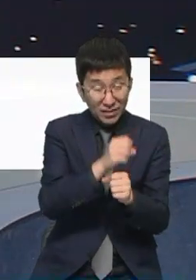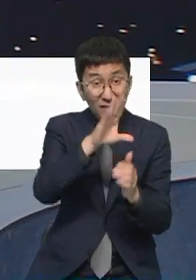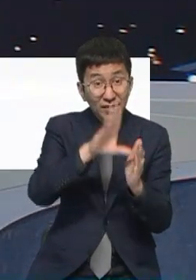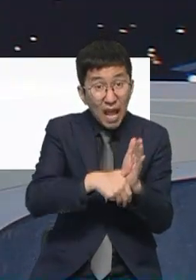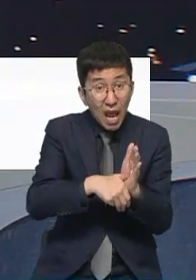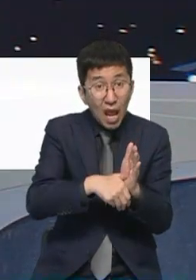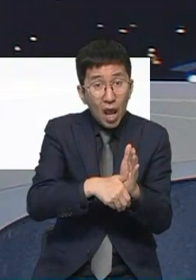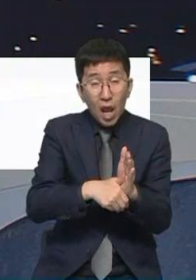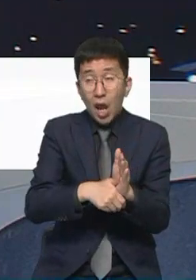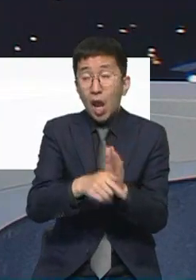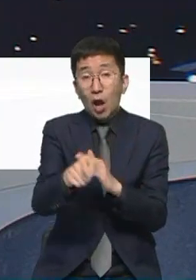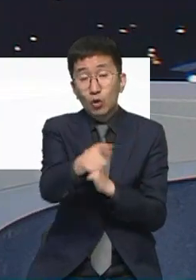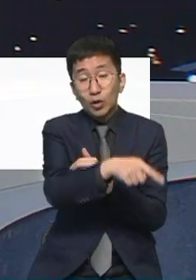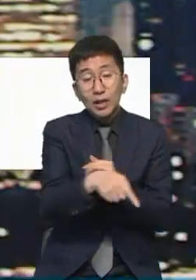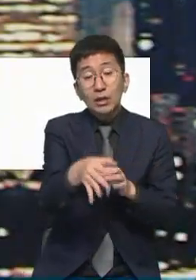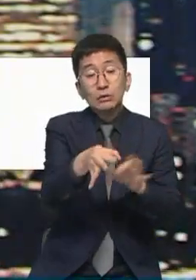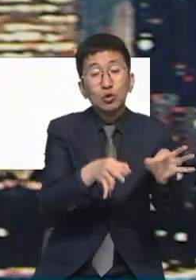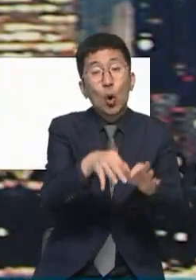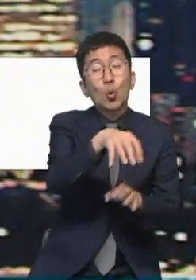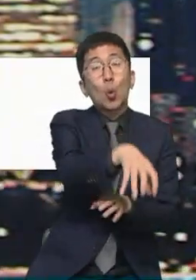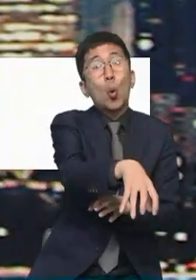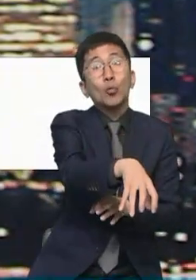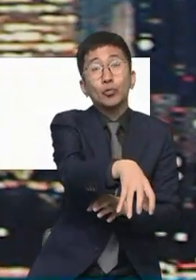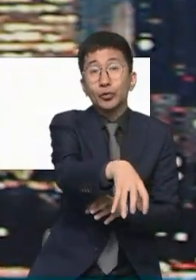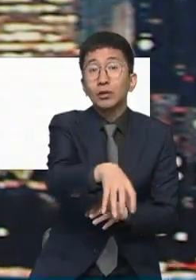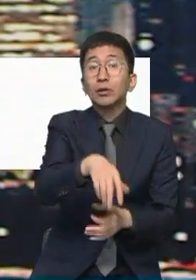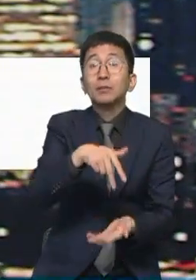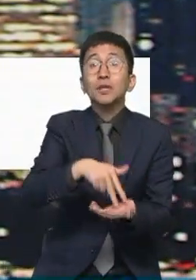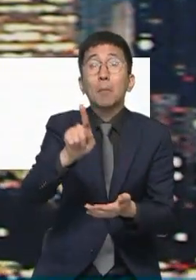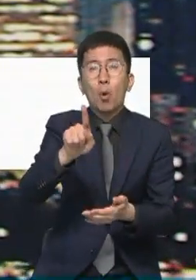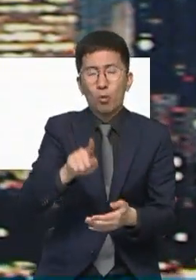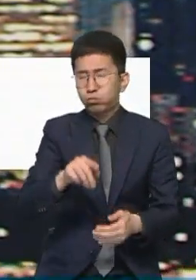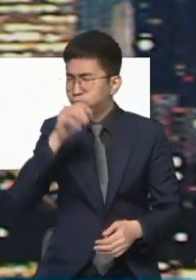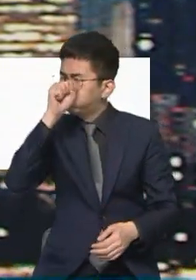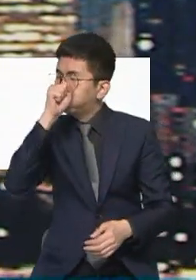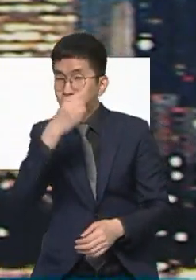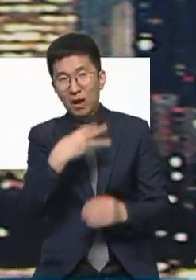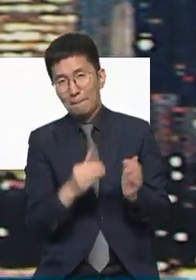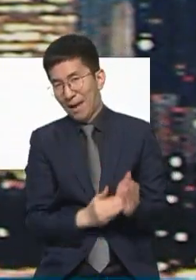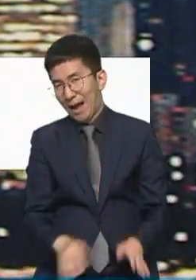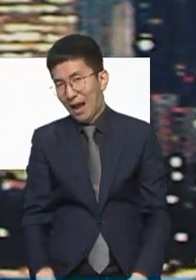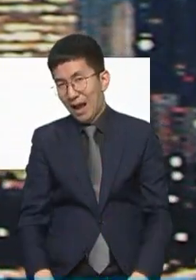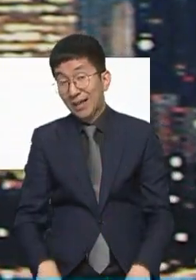관련 업계들은 대체로 반기는 분위기였습니다. 아무래도 지금은 코인이 투기 수단이다,